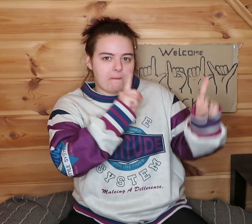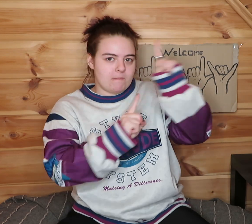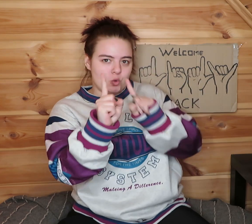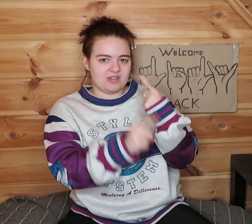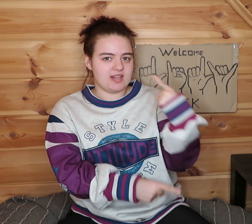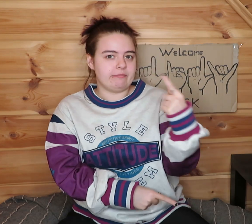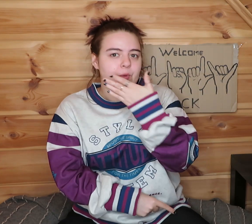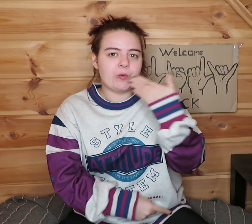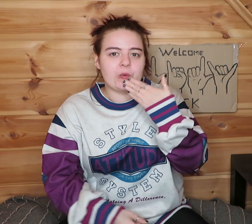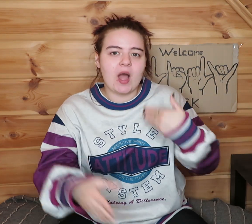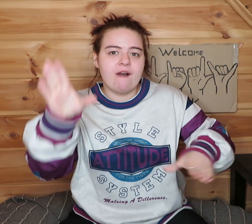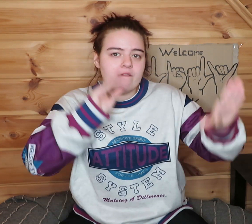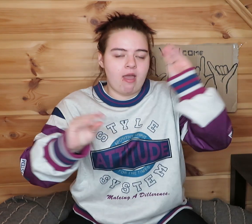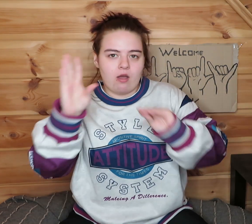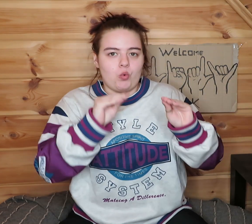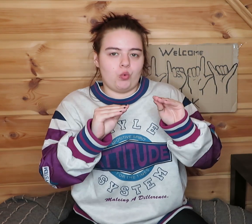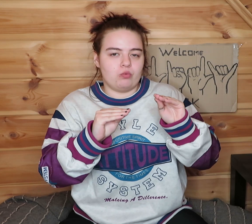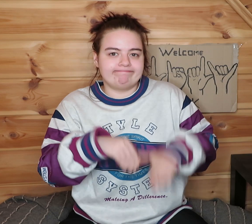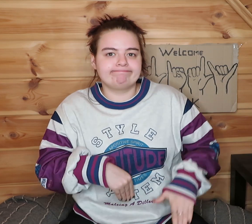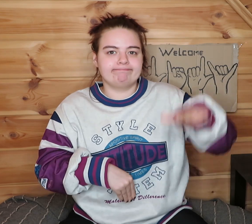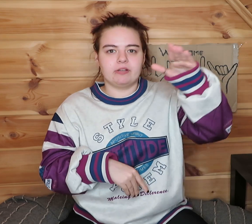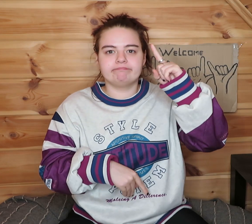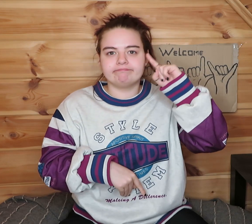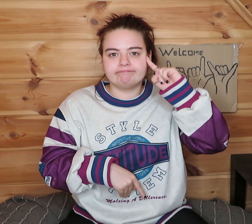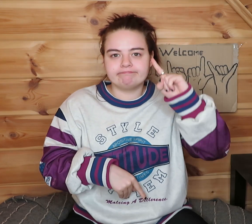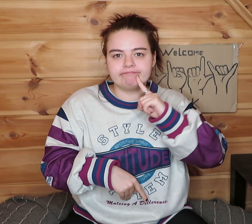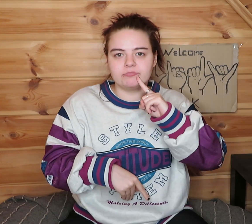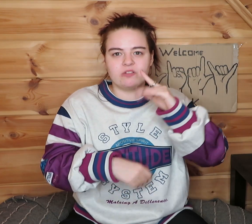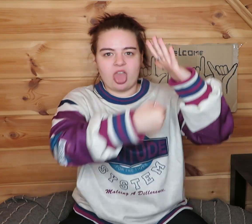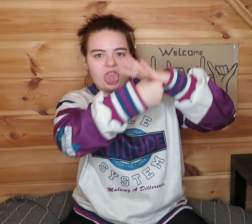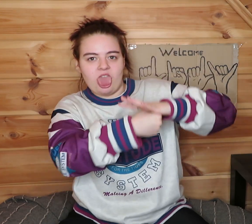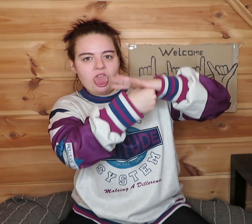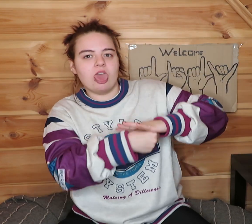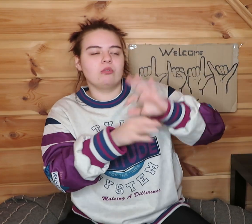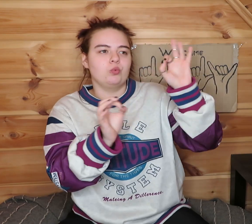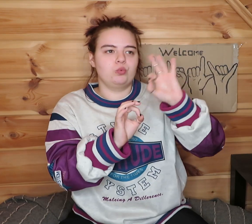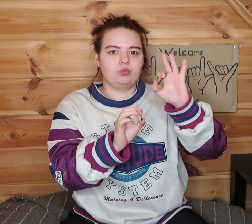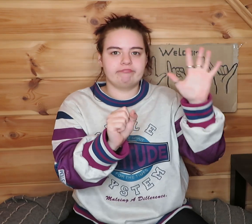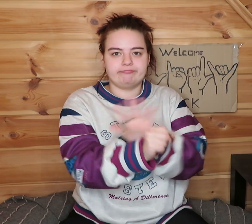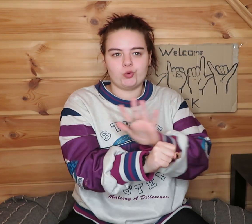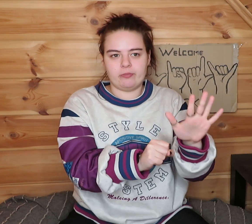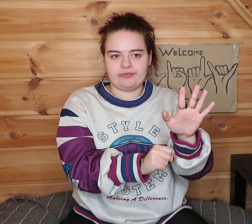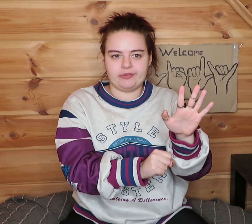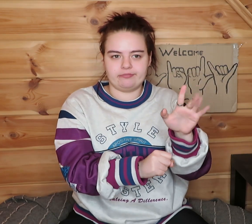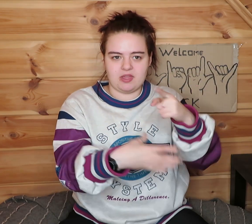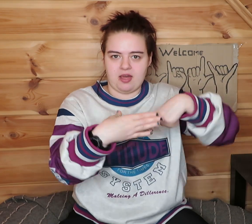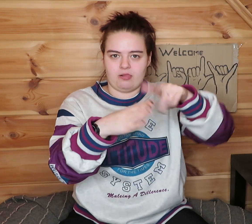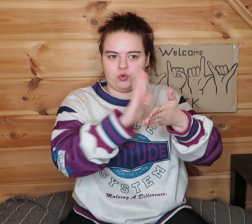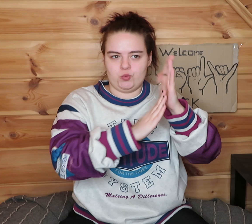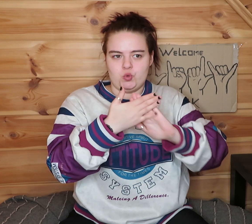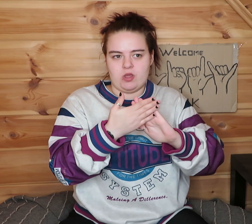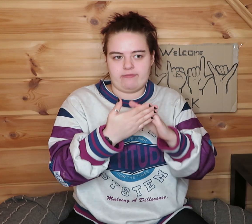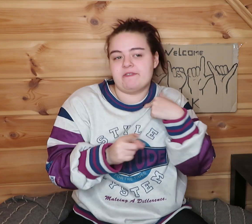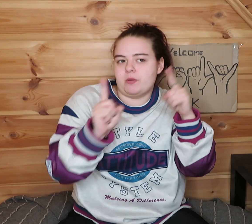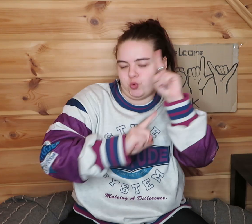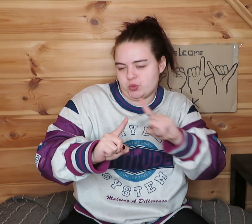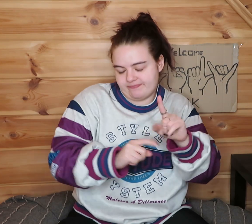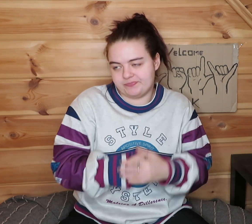Ich vermute, dass sie selbst keine Erfahrung von Diskriminierung in der Community erlebt haben.